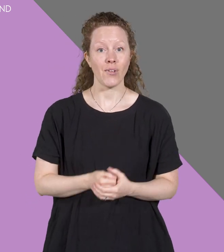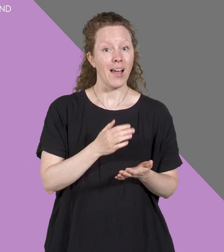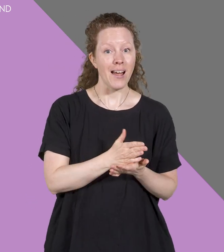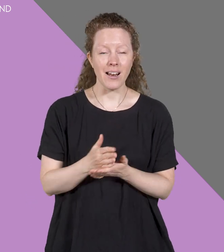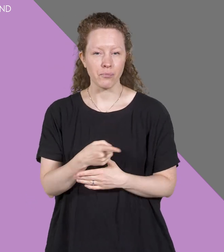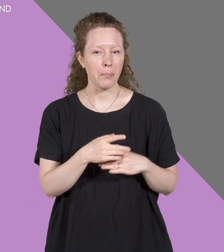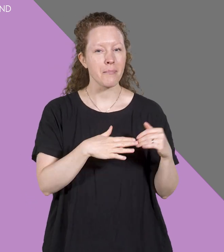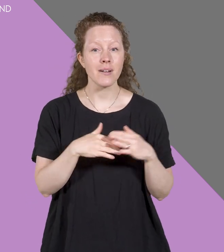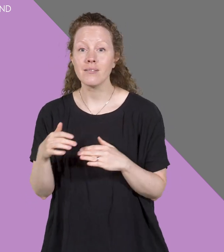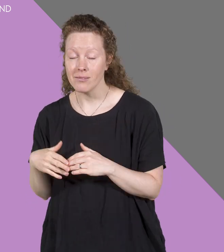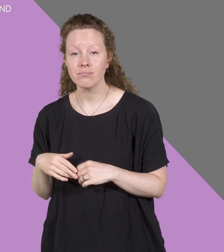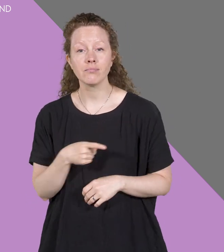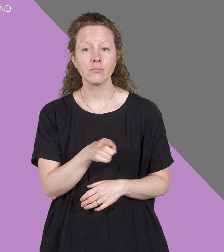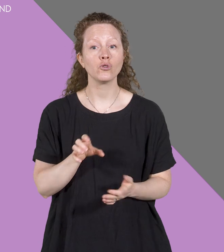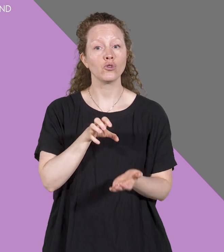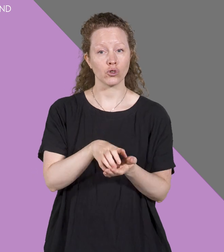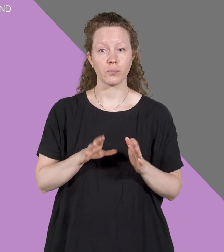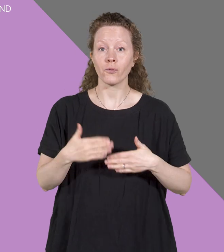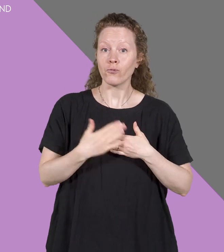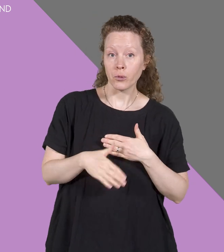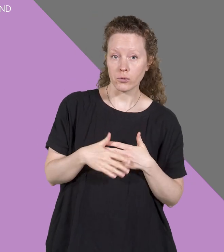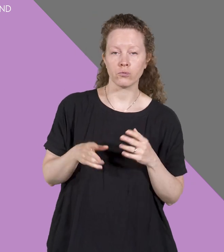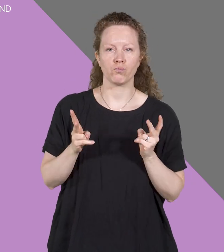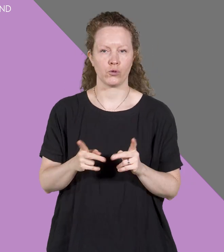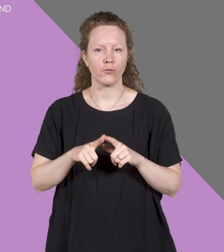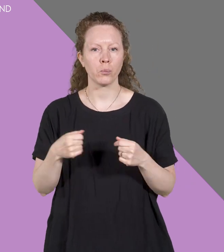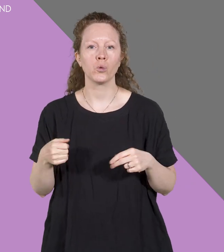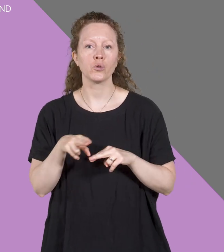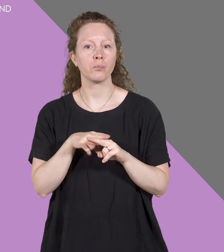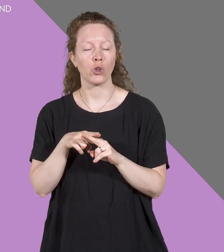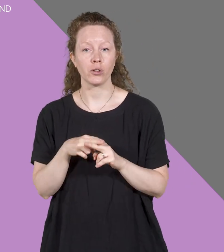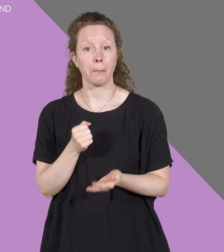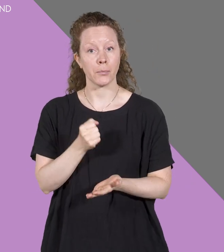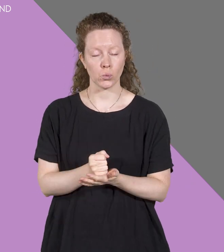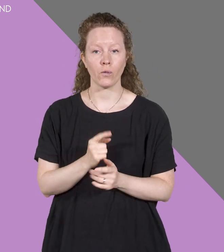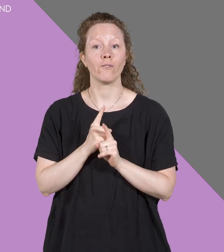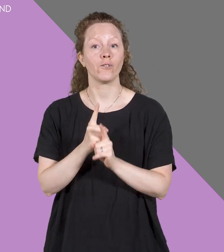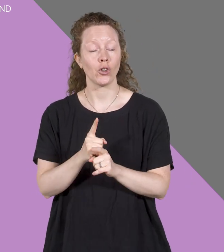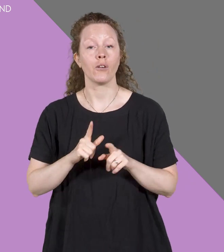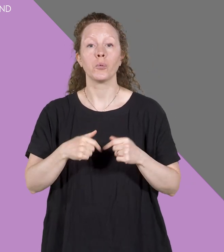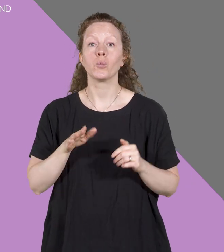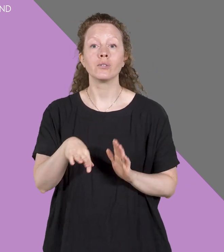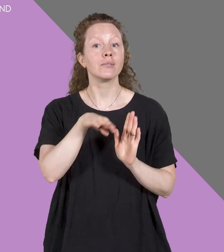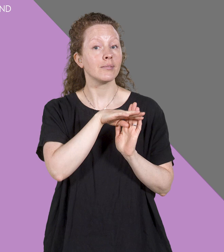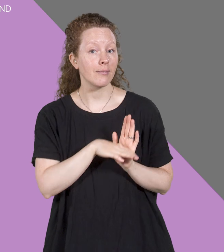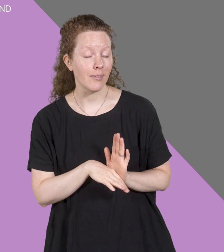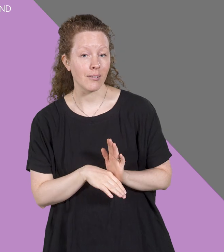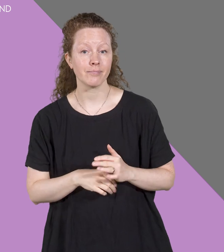Här behandlas de ärenden som styrelsen berett och som förbundsmötet - ska avgöra enligt förbundets stadgar.